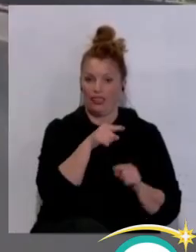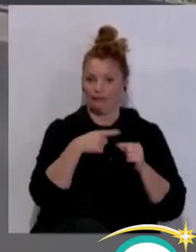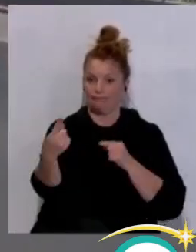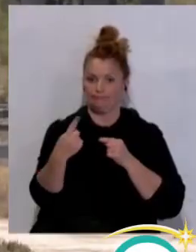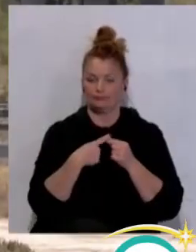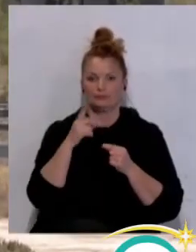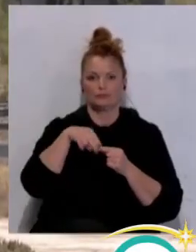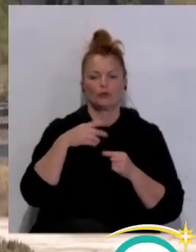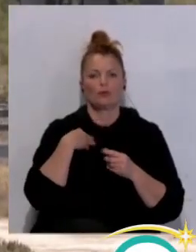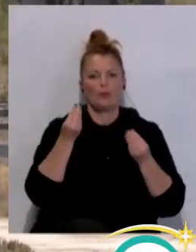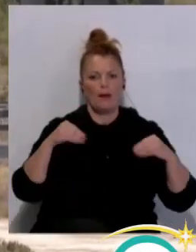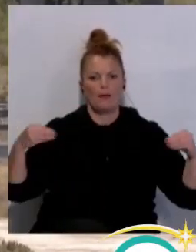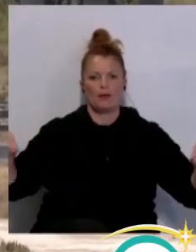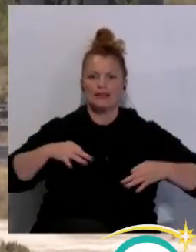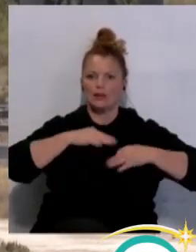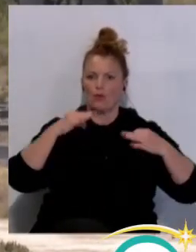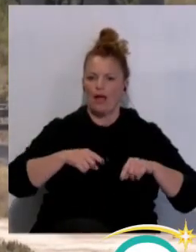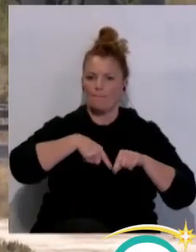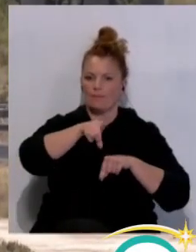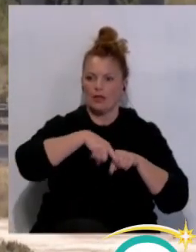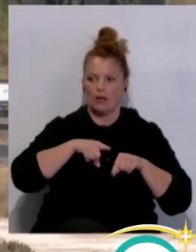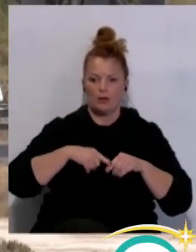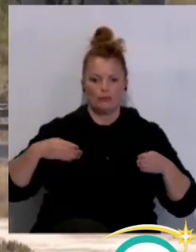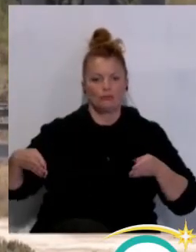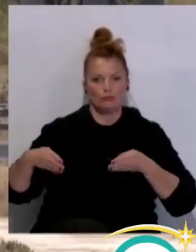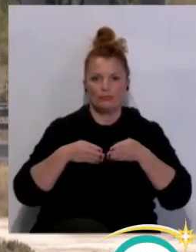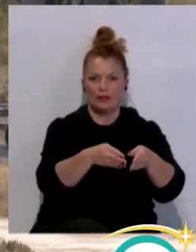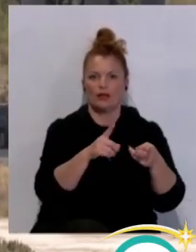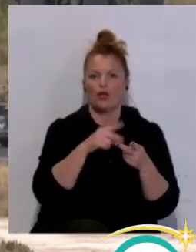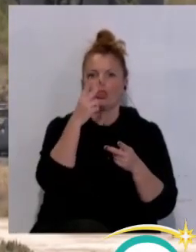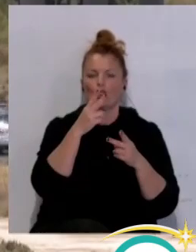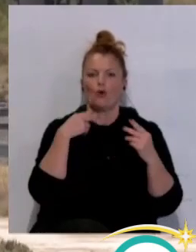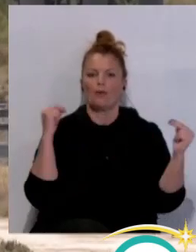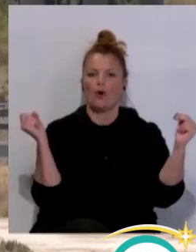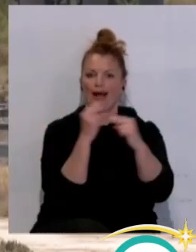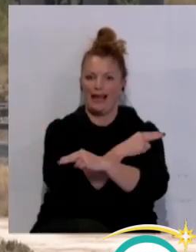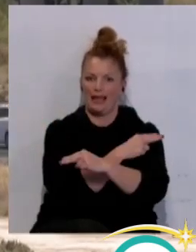seguridad vial de los principales ramales del nudo dotándolos de dos carriles por sentido se ampliará